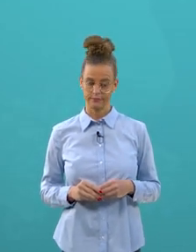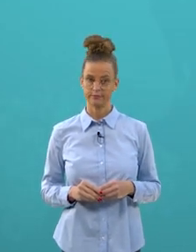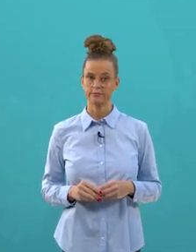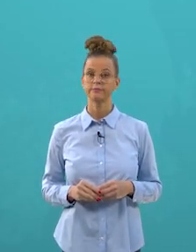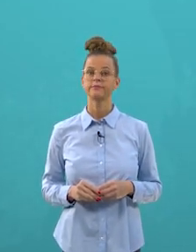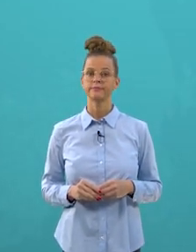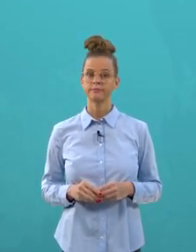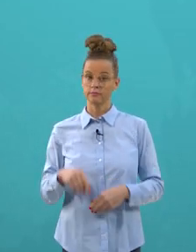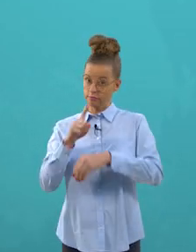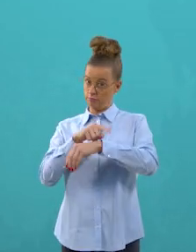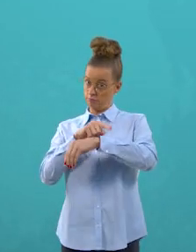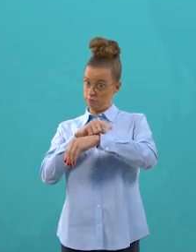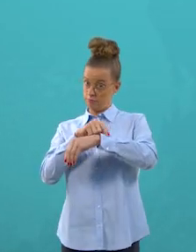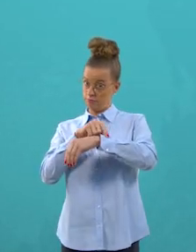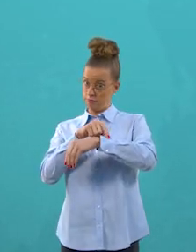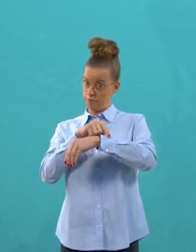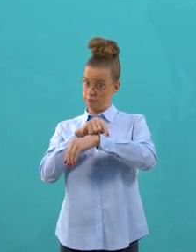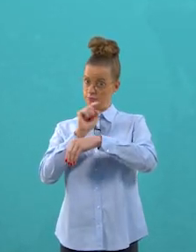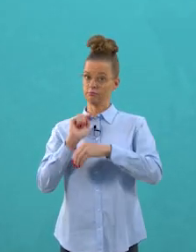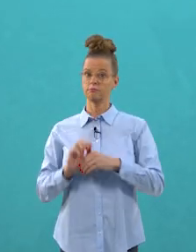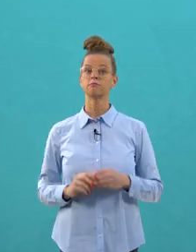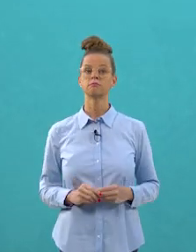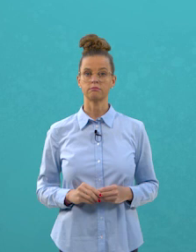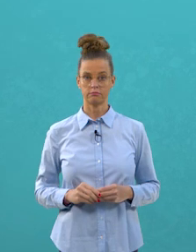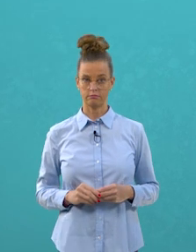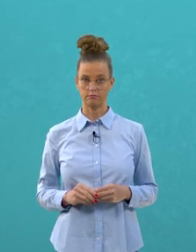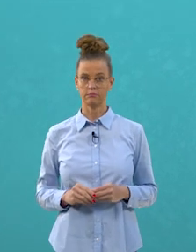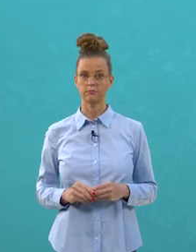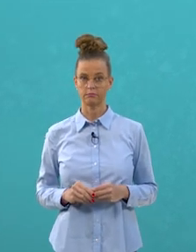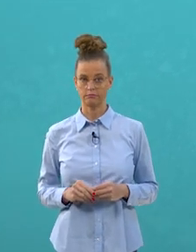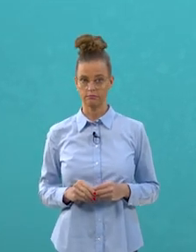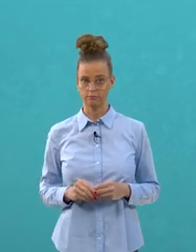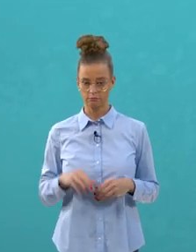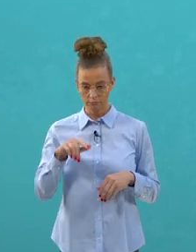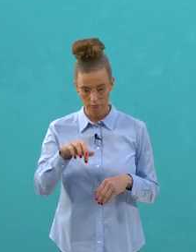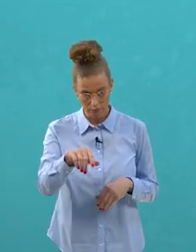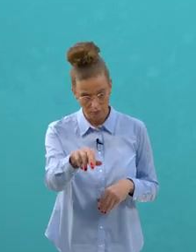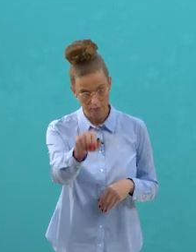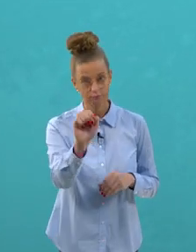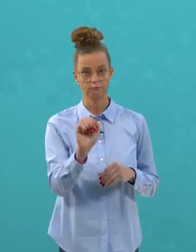verbleiben, müssen unverzüglich zur Kontrolle vorlegt werden. Privatrezepte, die die Apotheke